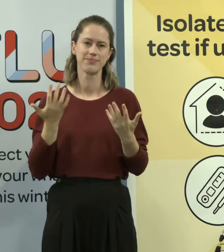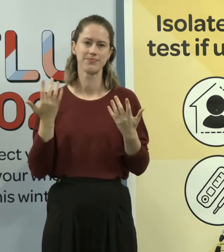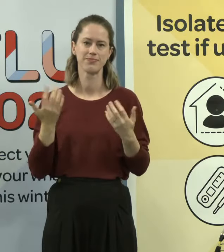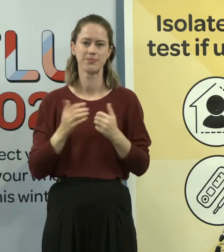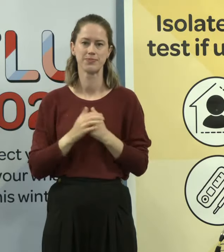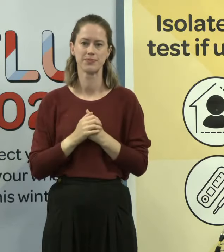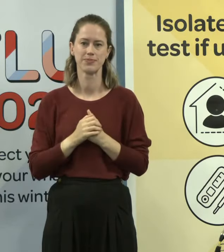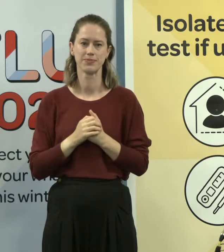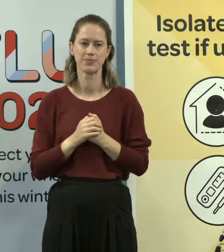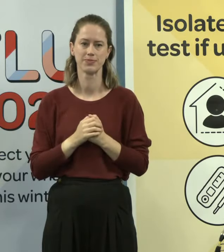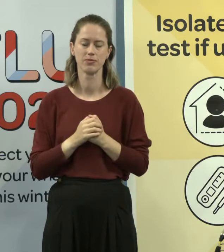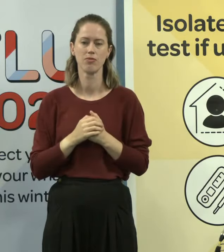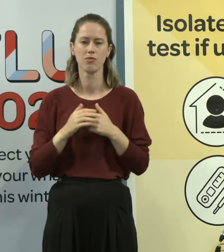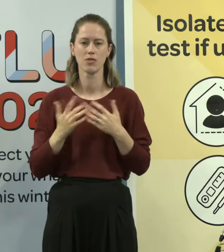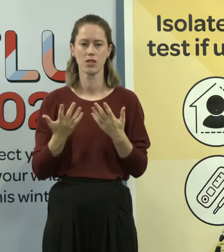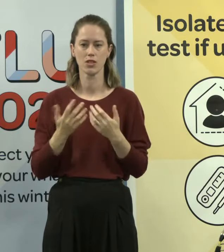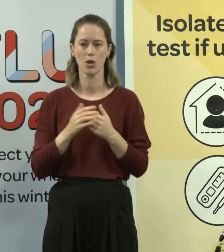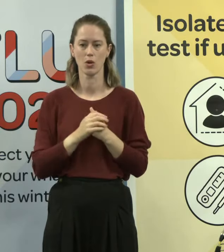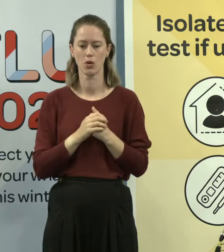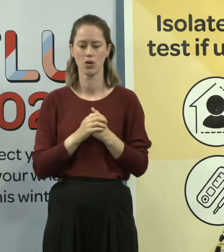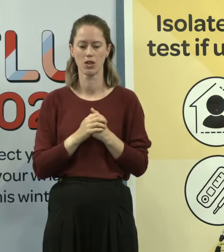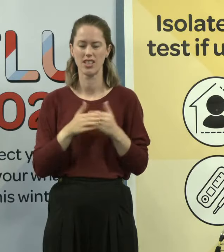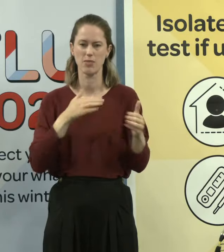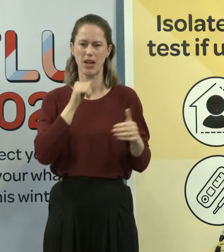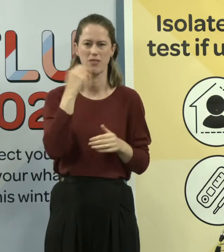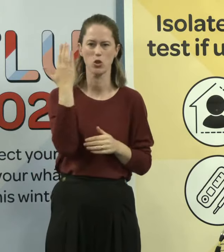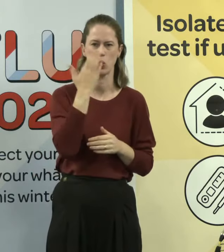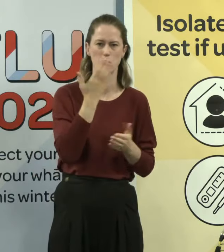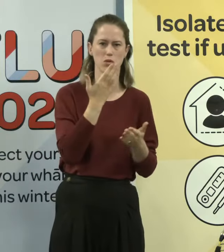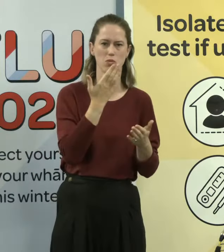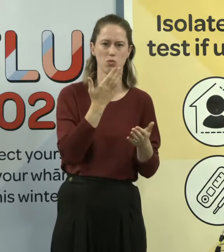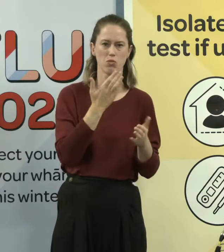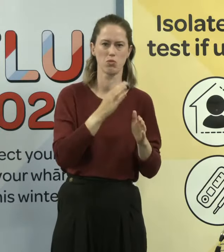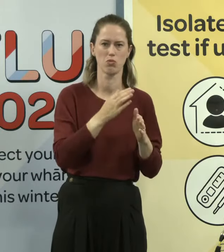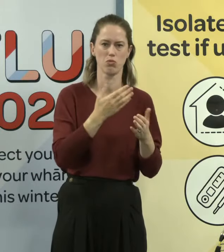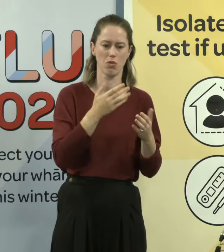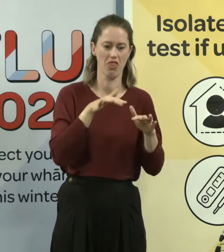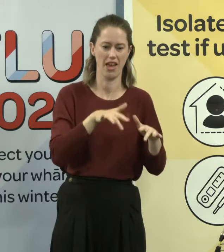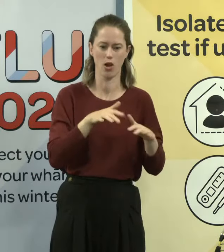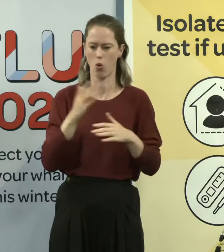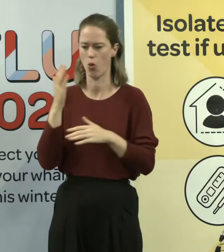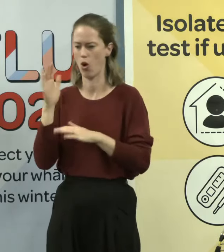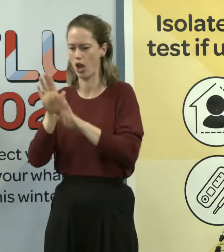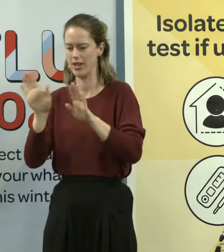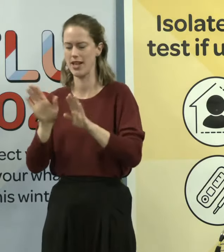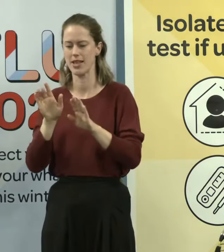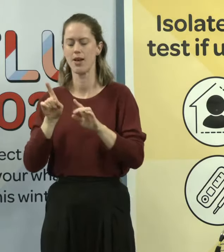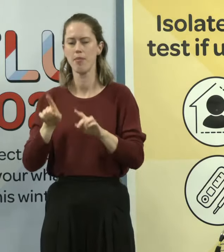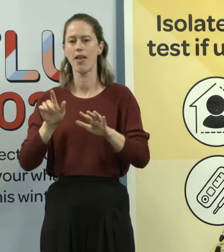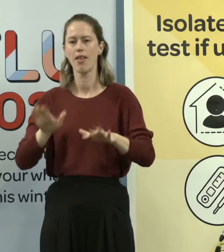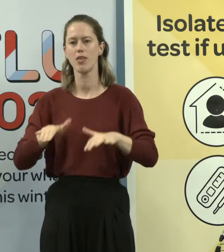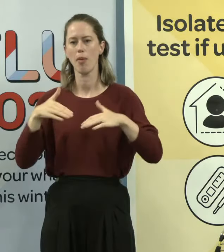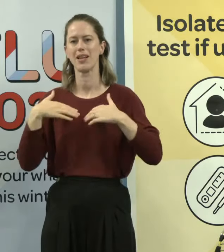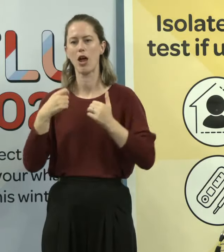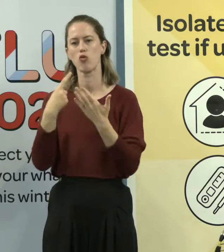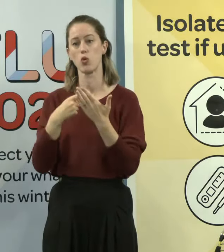Hei te mutunga o te marama, ka mutu nga hararei kura o i te